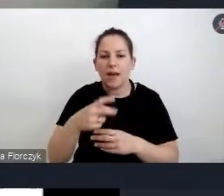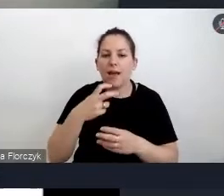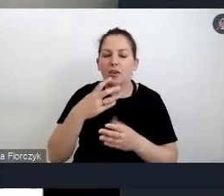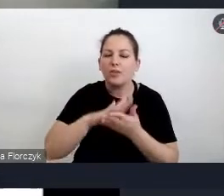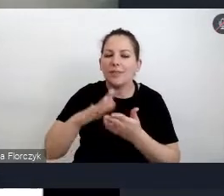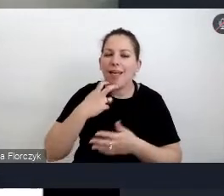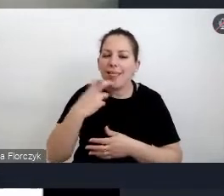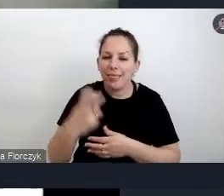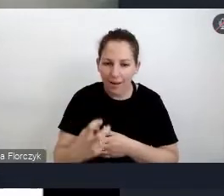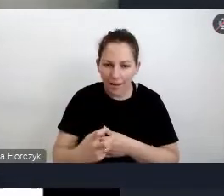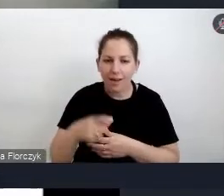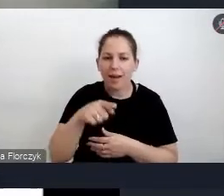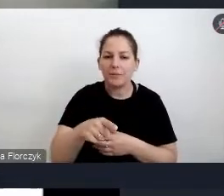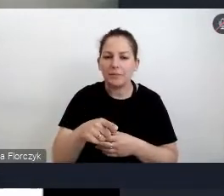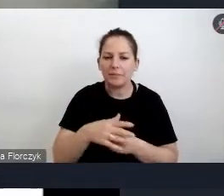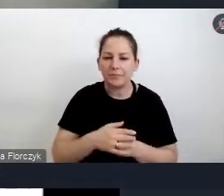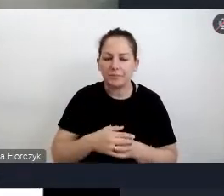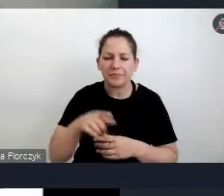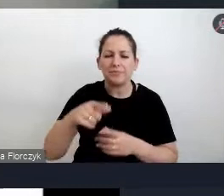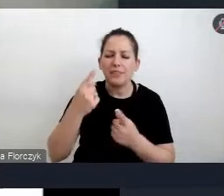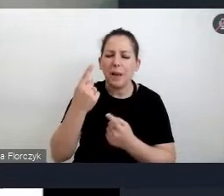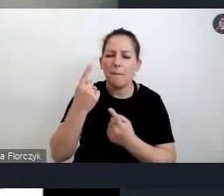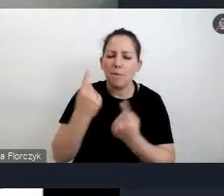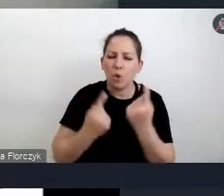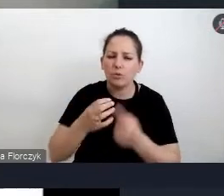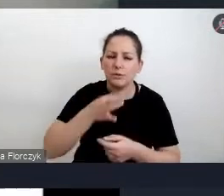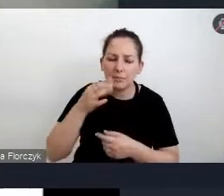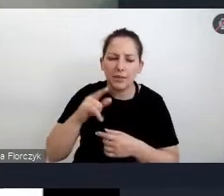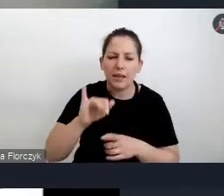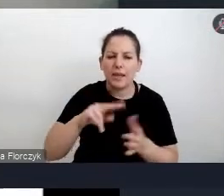cyrkularnym systemom produkcji oraz lepszemu zagospodarowaniu terenu.